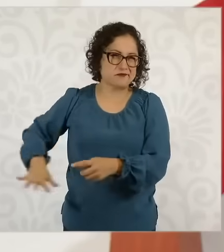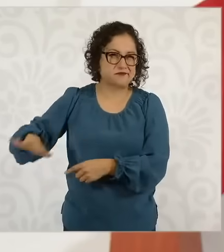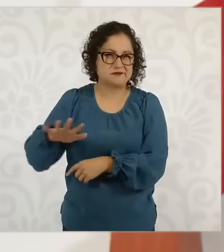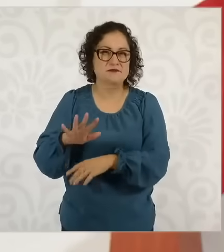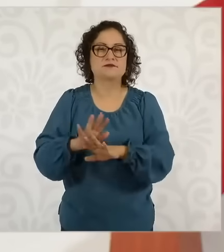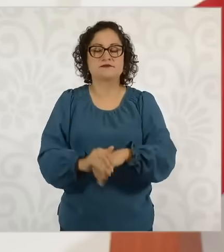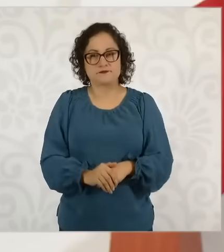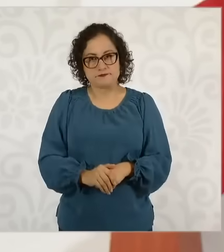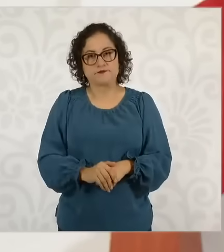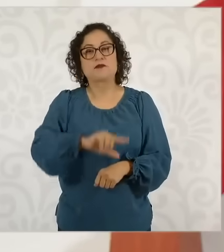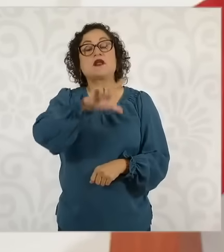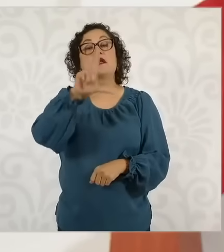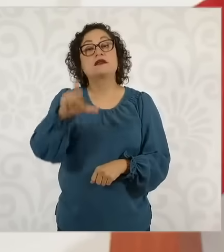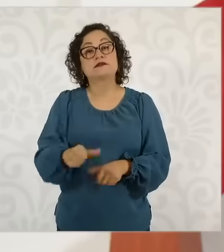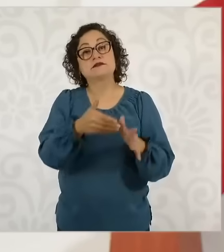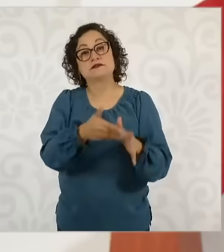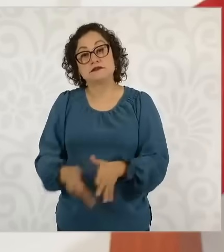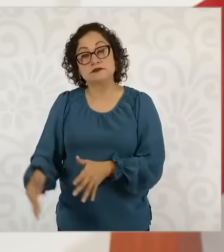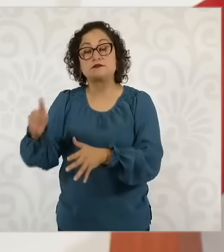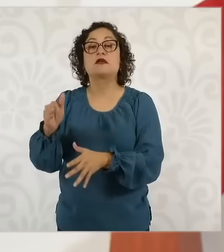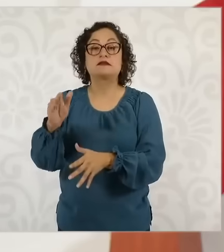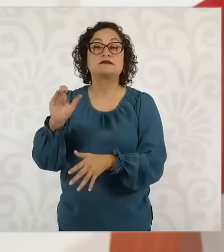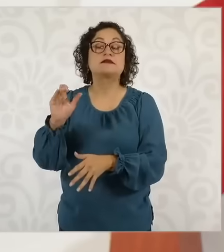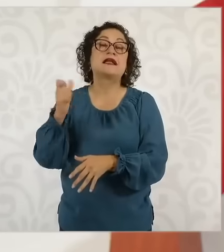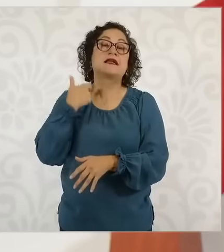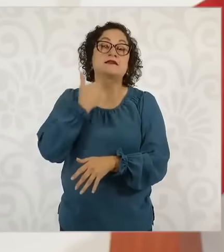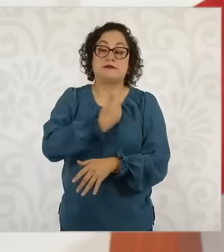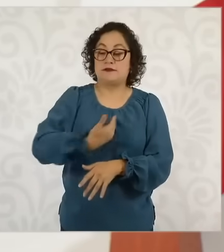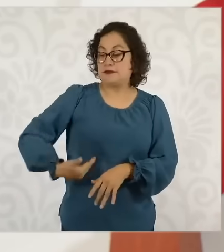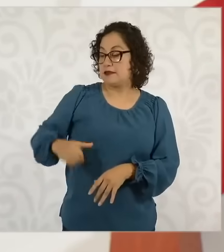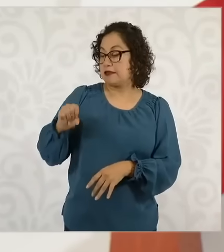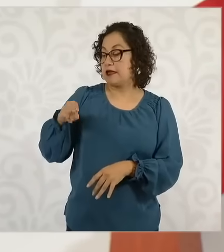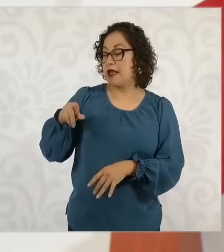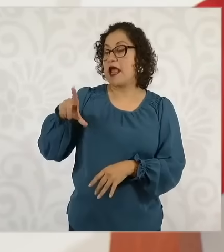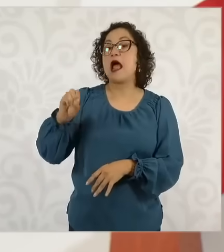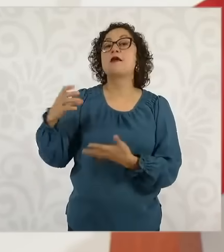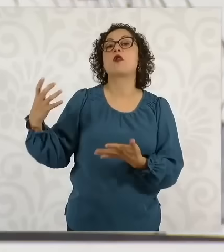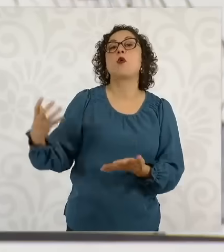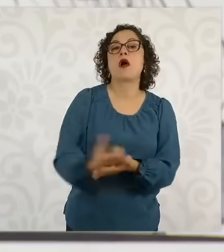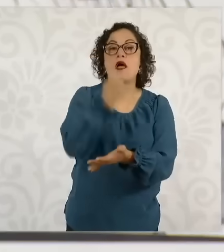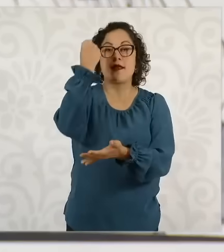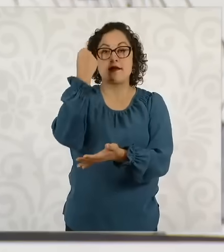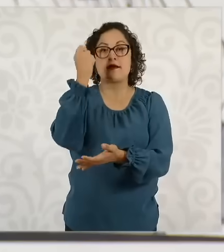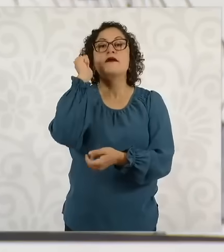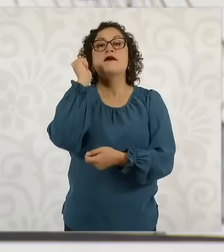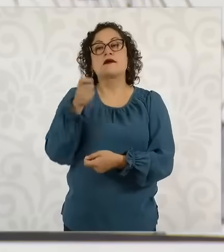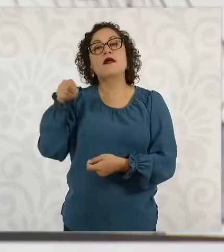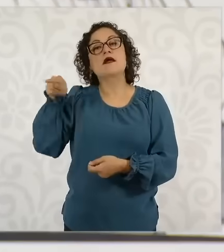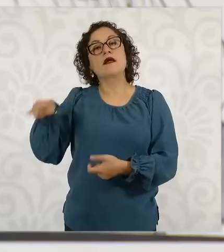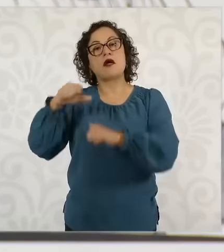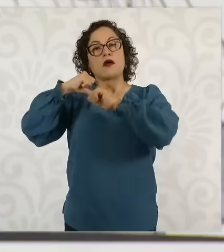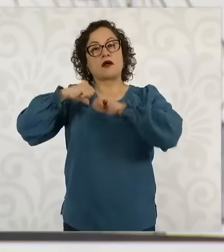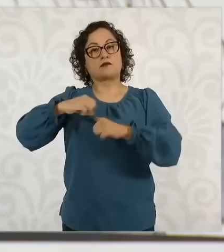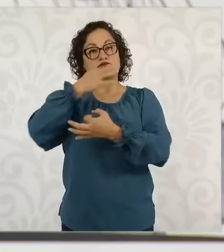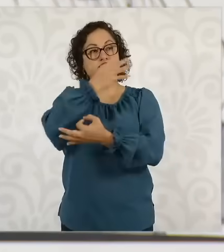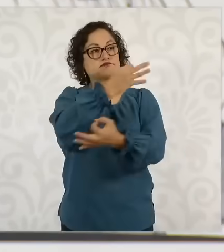el presidente López Obrador hace una votación en todo el país preguntando a la gente si se seguía